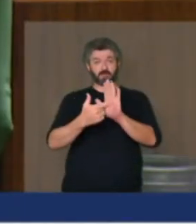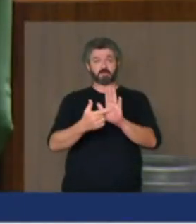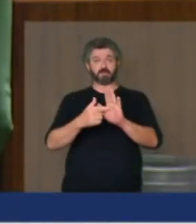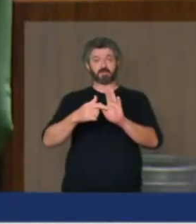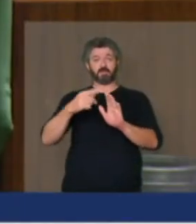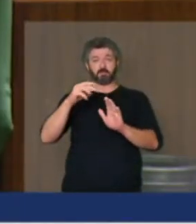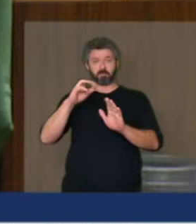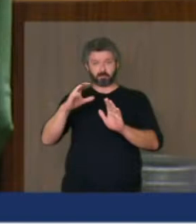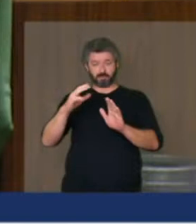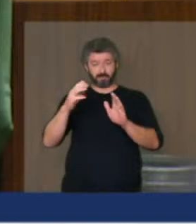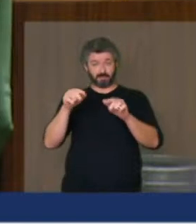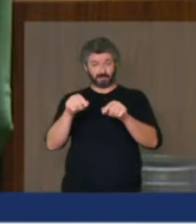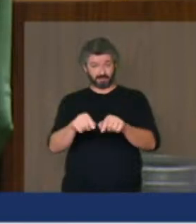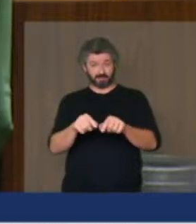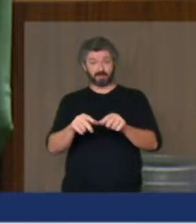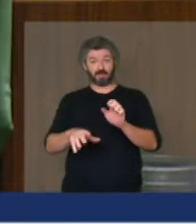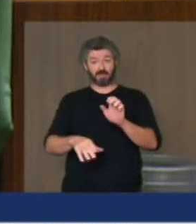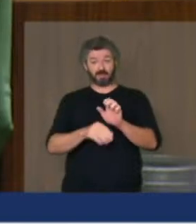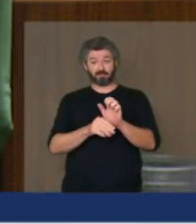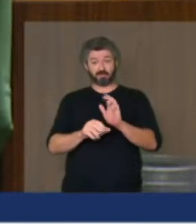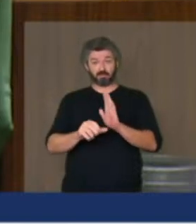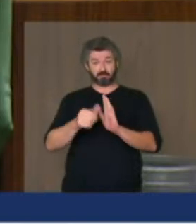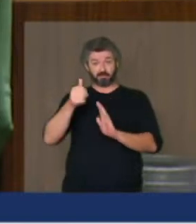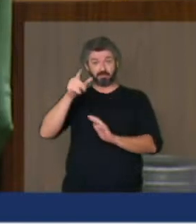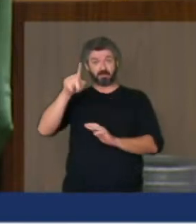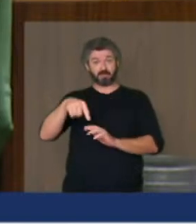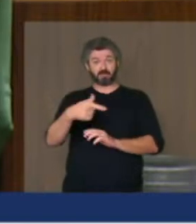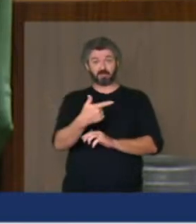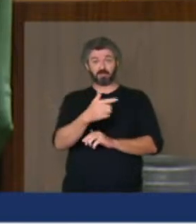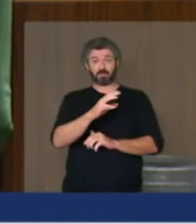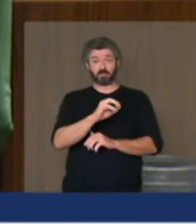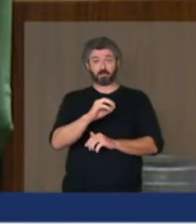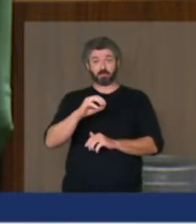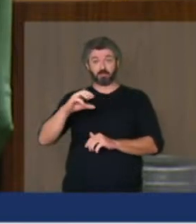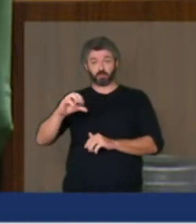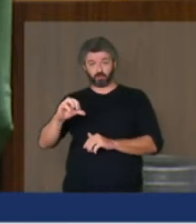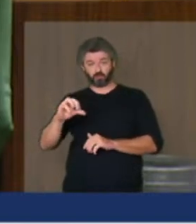PRIMEIRA EMENDA É DE 2009, DO PRESIDENTE LULA, NO GOVERNO DO PRESIDENTE LULA QUE ASSUMIU NA LUTA MUNICIPALISTA, COM TODOS